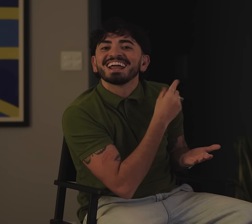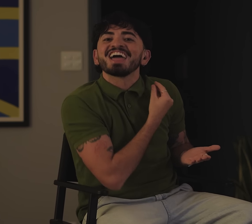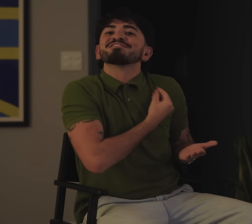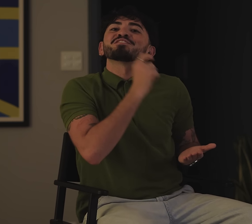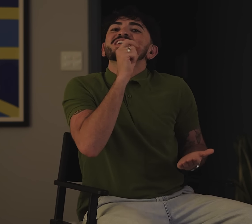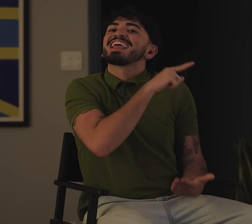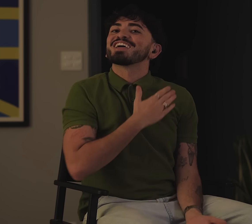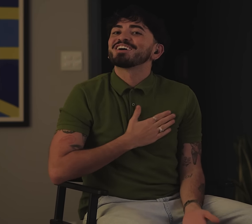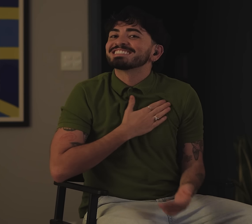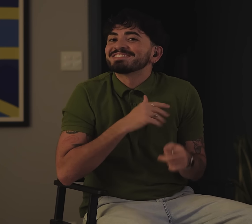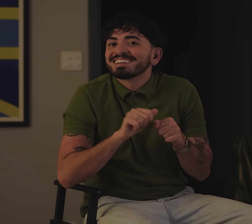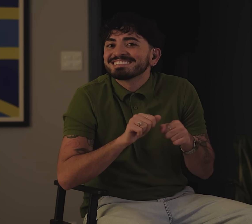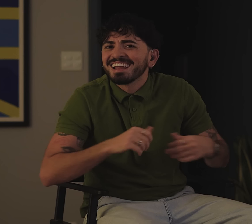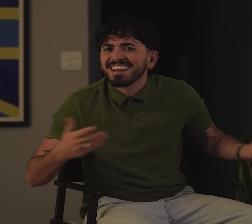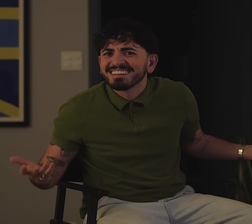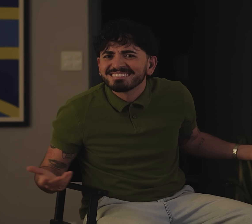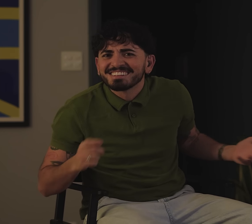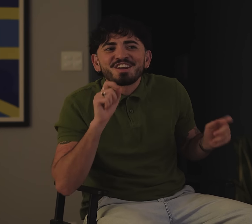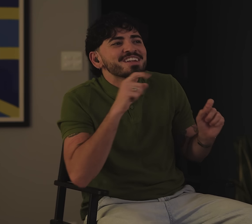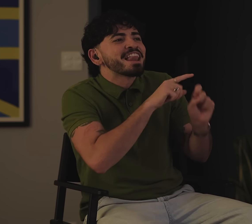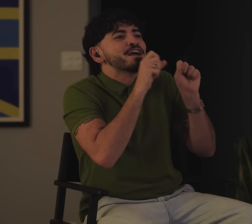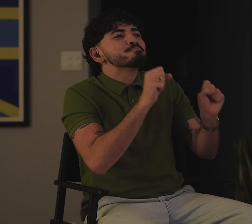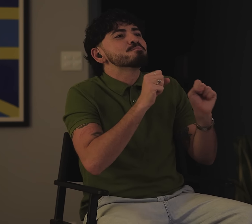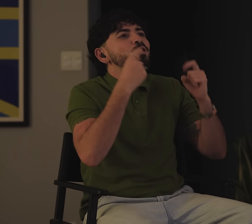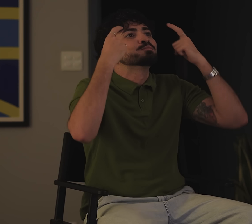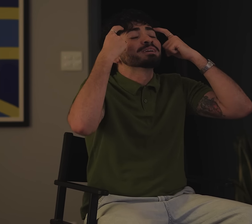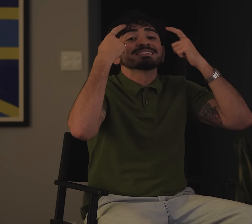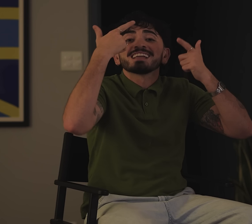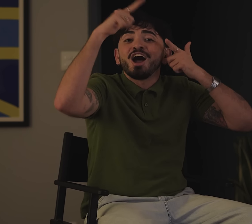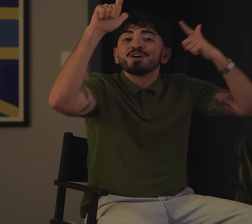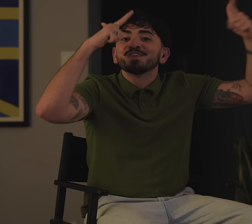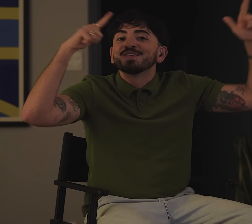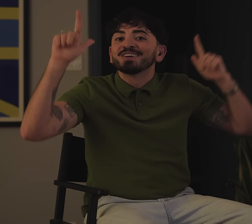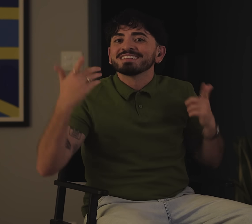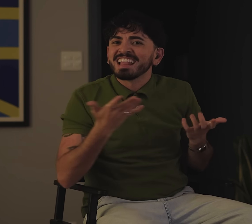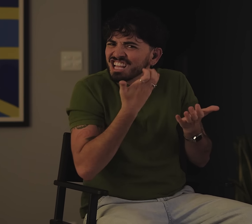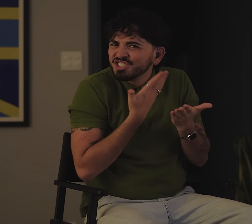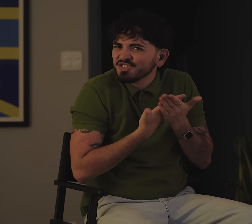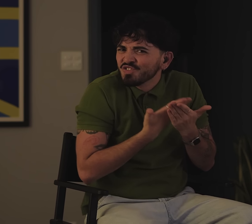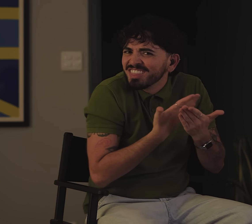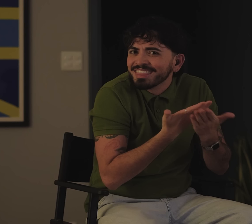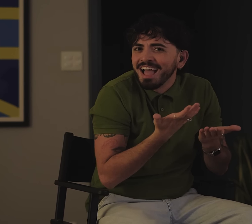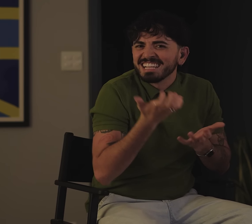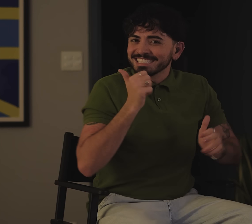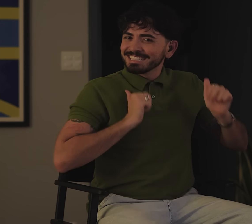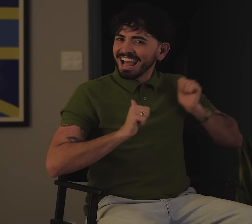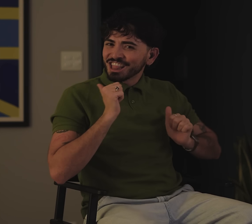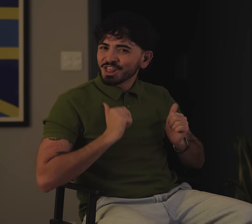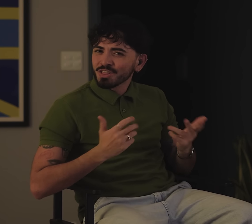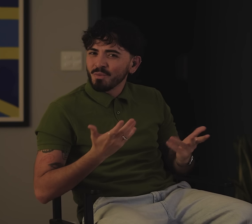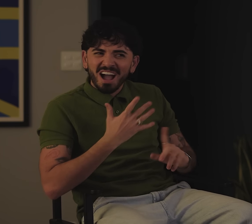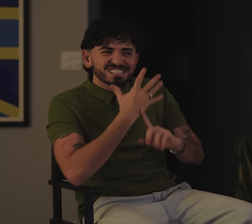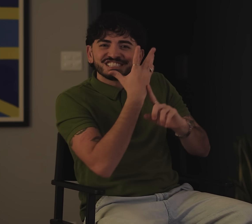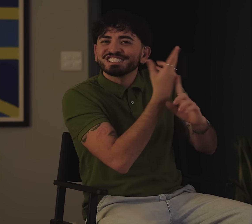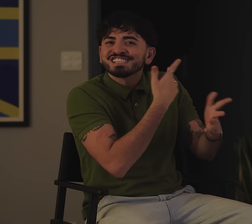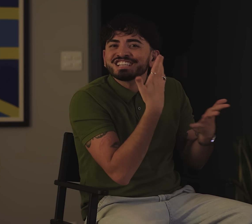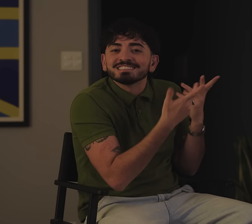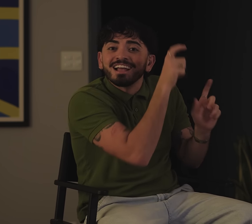E eu quero dar espaço para ele também. Descobrir o que ele gosta de fazer, pensar em outras coisas, talvez estudar alguma coisa, ser ator, artista…